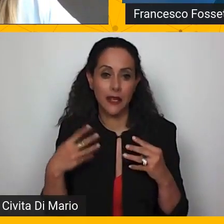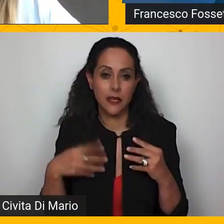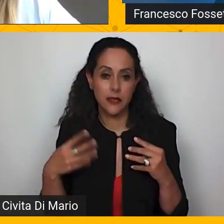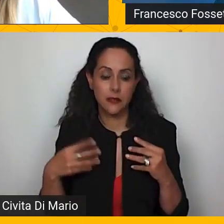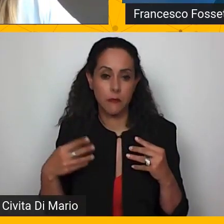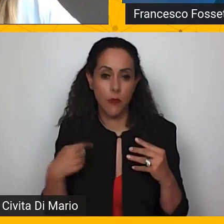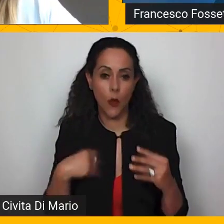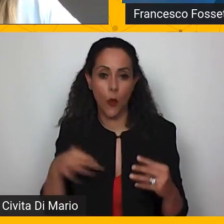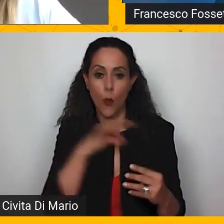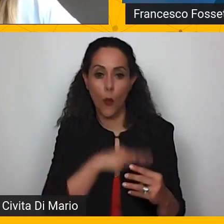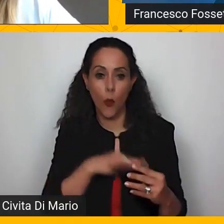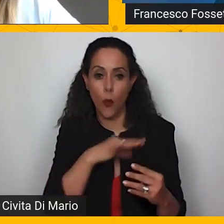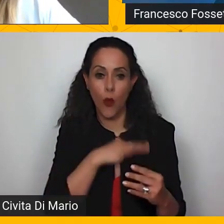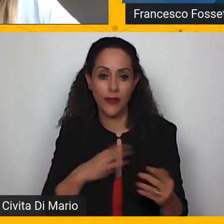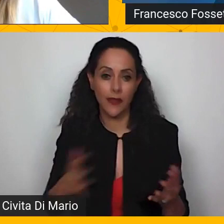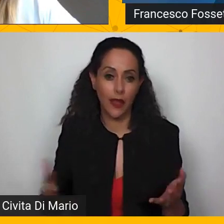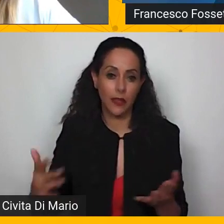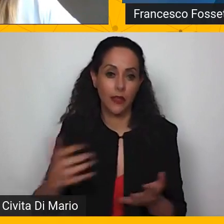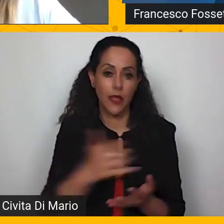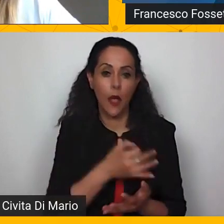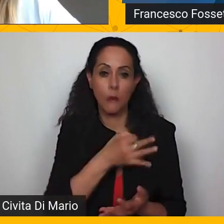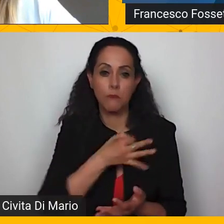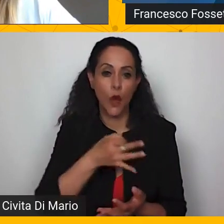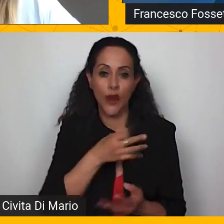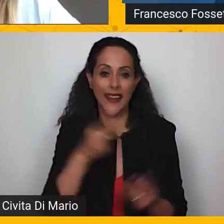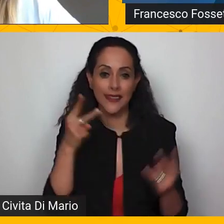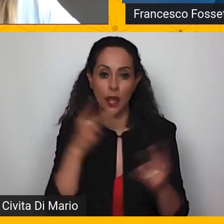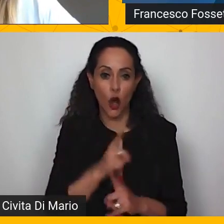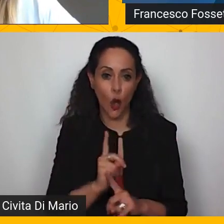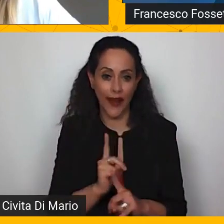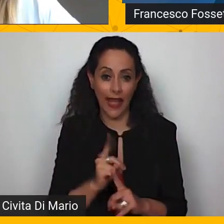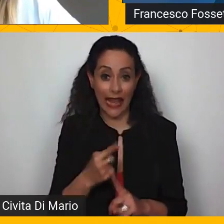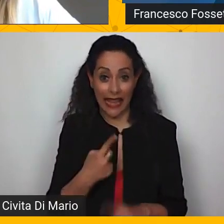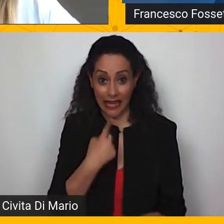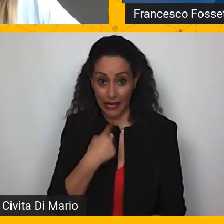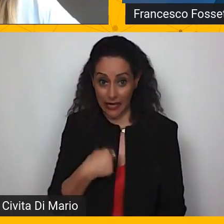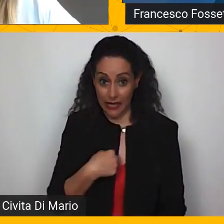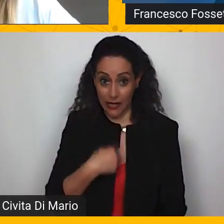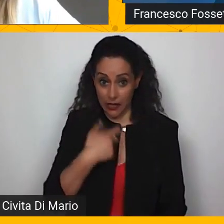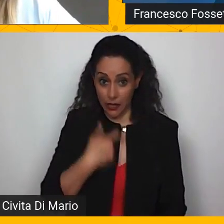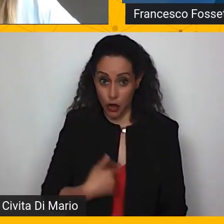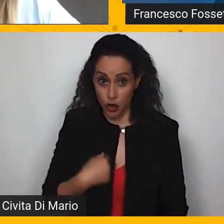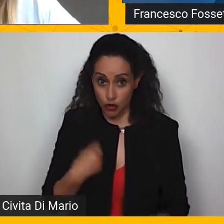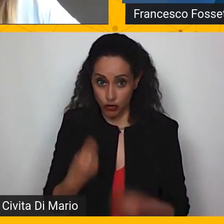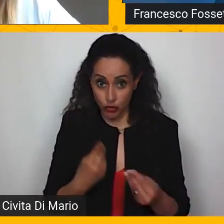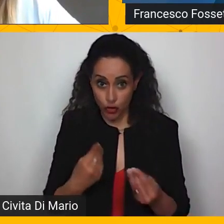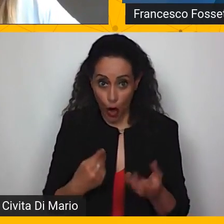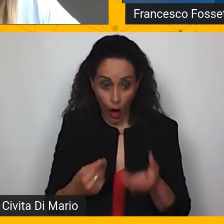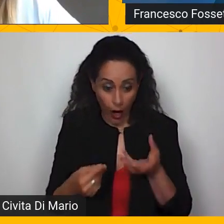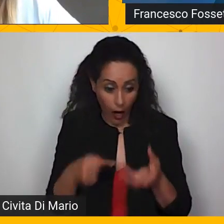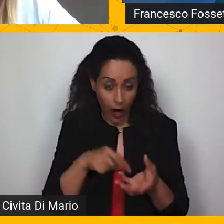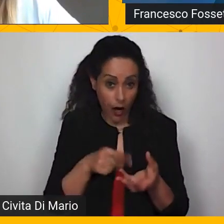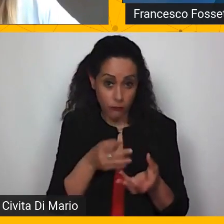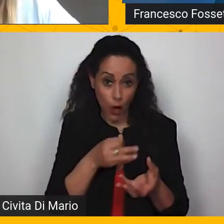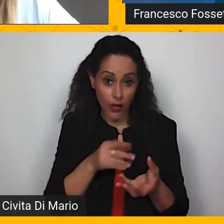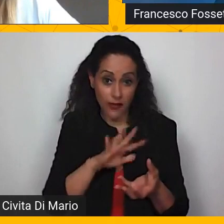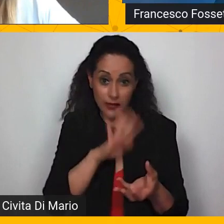meccanismo di che ti permette di guadagnare moneta non reale ma agli occhi di chi gioca